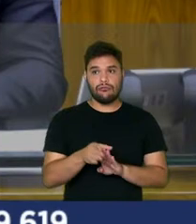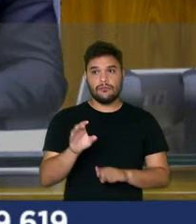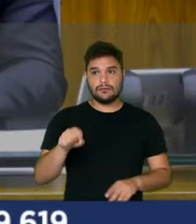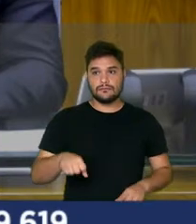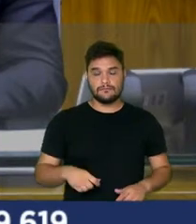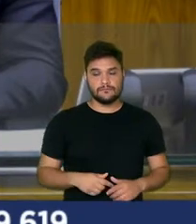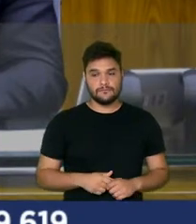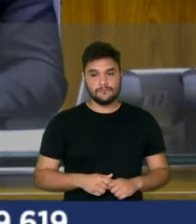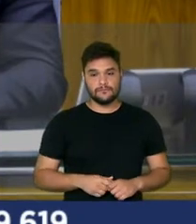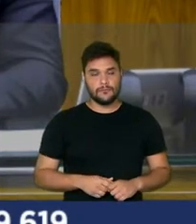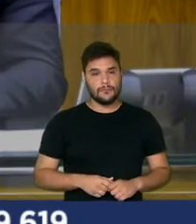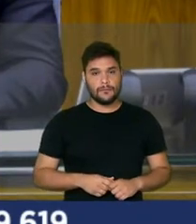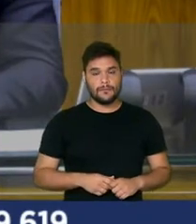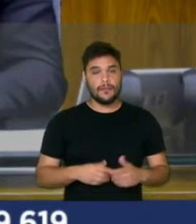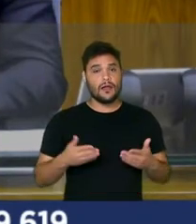[DEPUTADA]: PARA